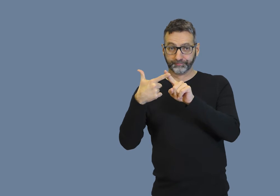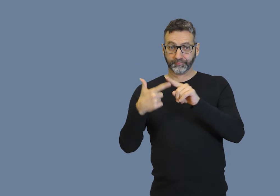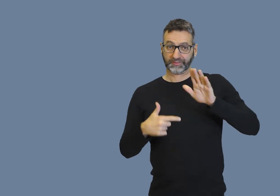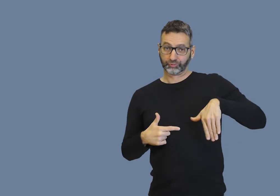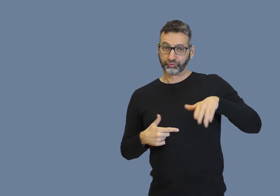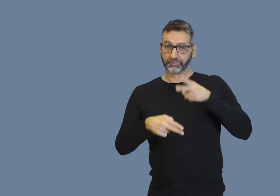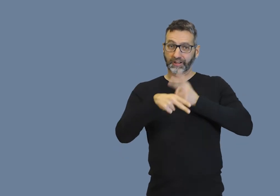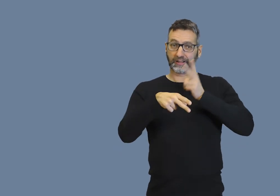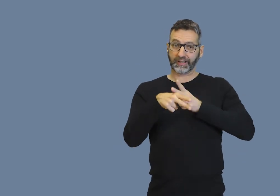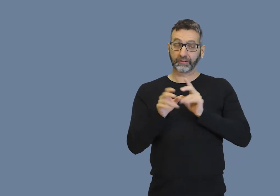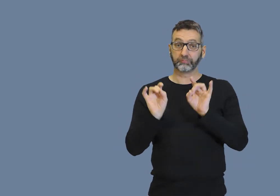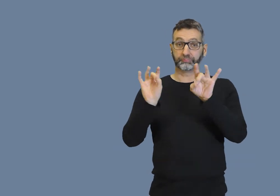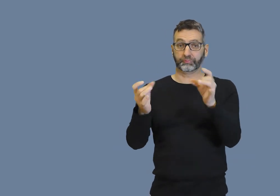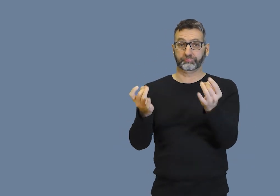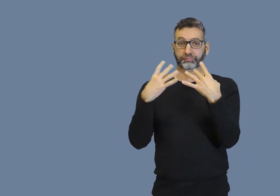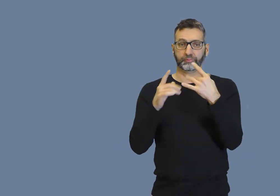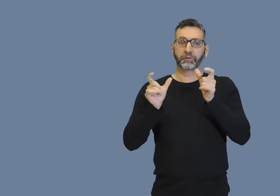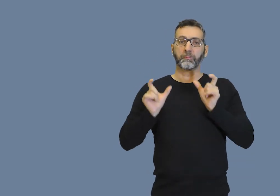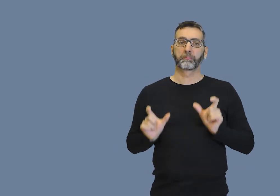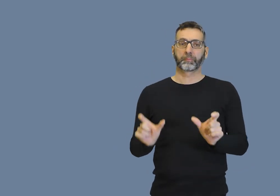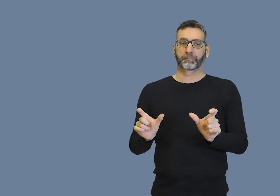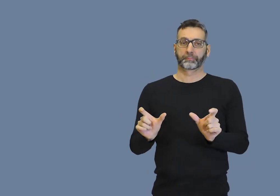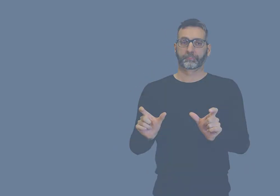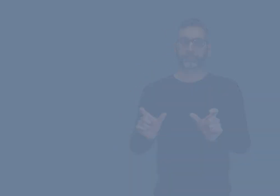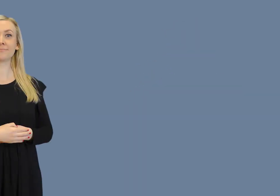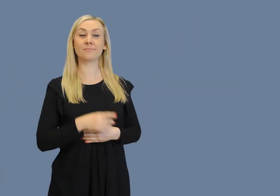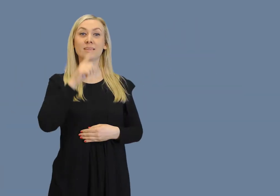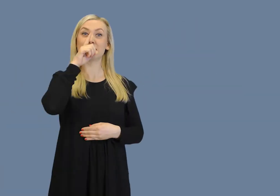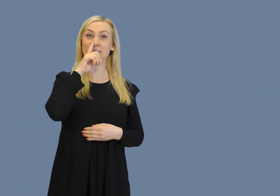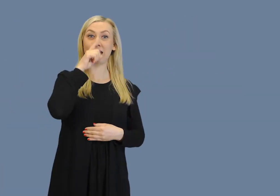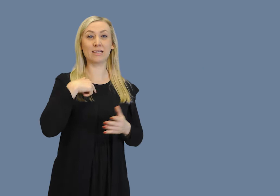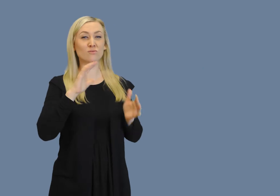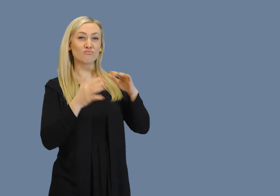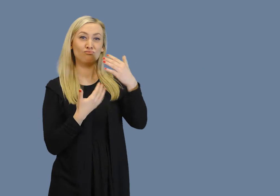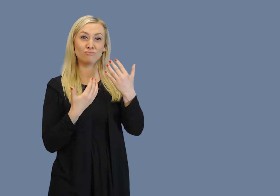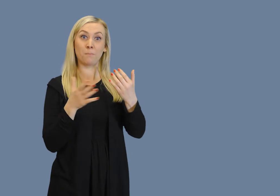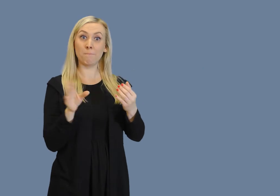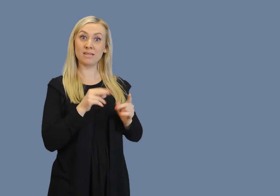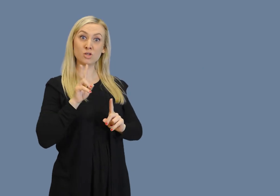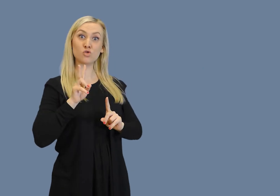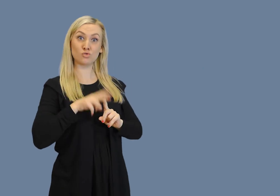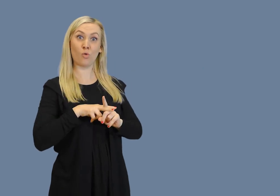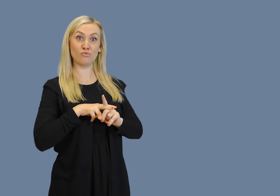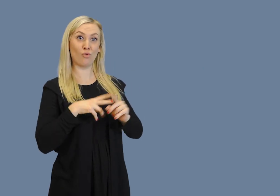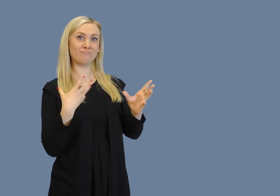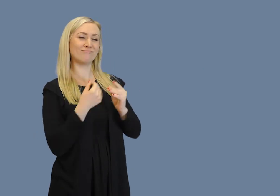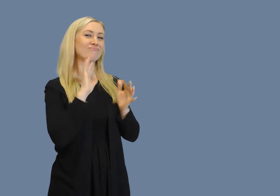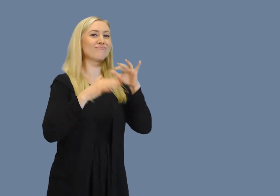aber auch vor einer sexuell übertragbaren Infektion. Sex mit Kondom